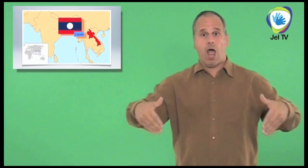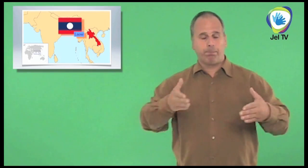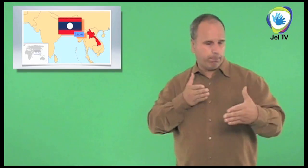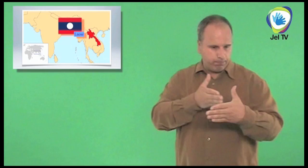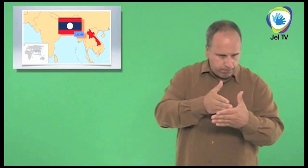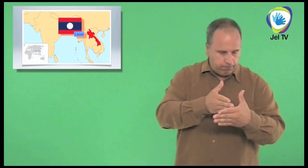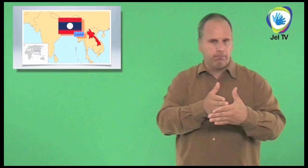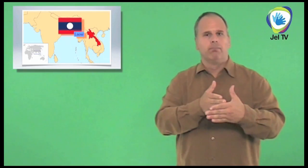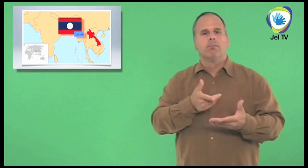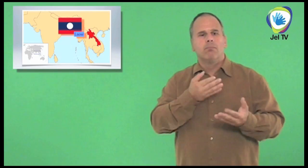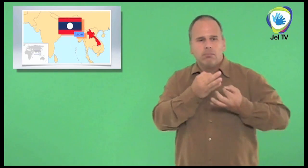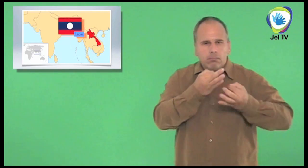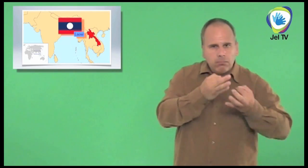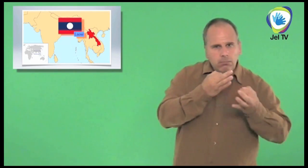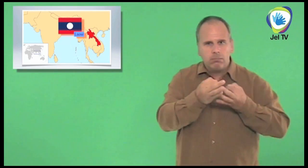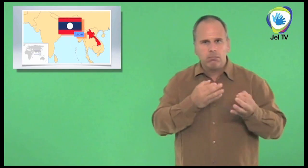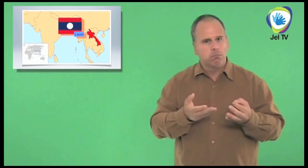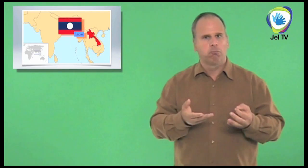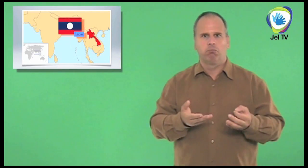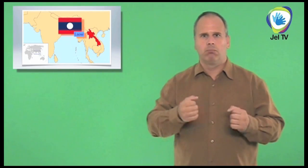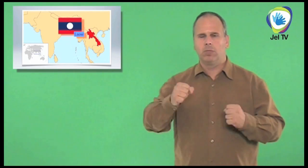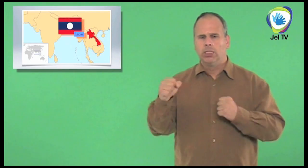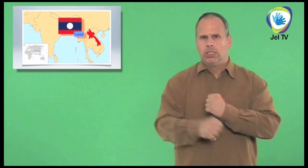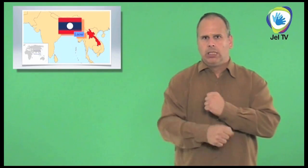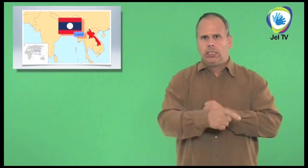A vámnál azonban szigorúak voltak.